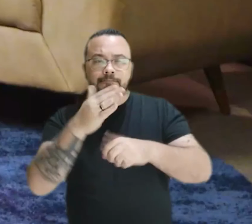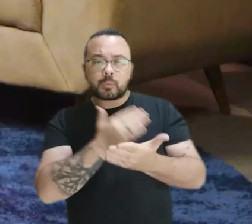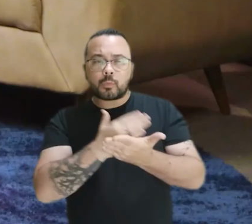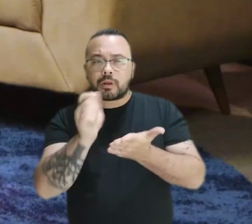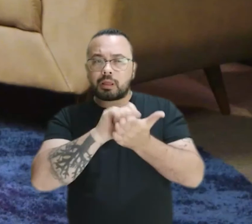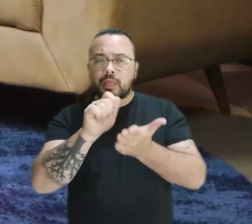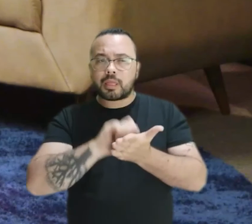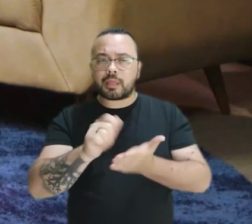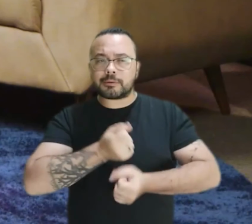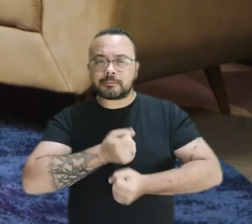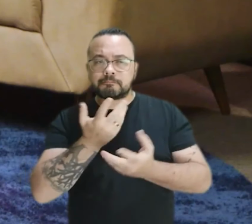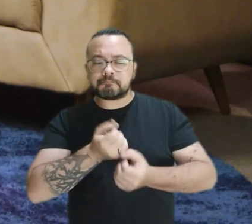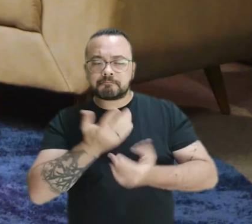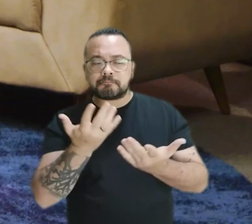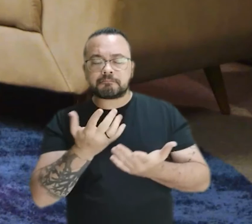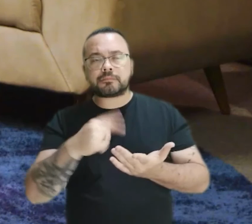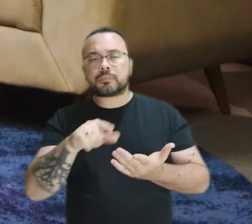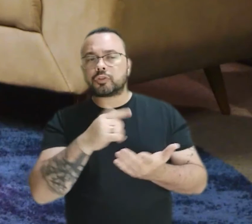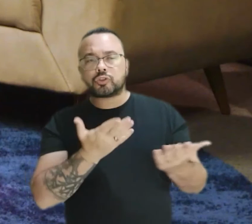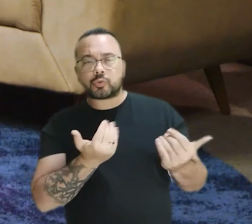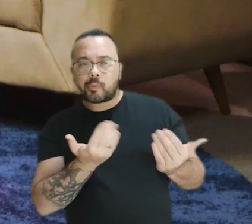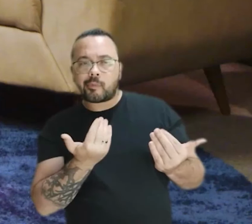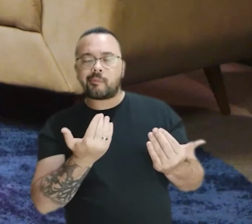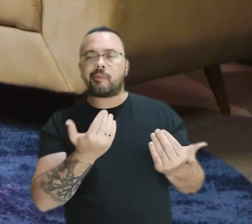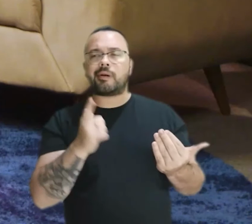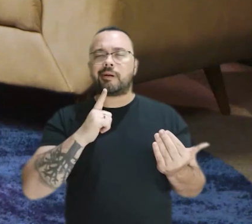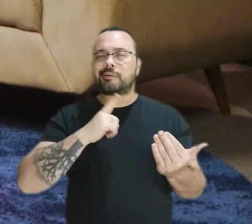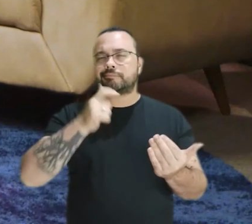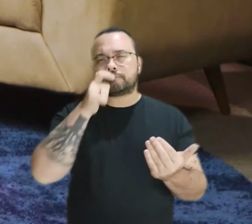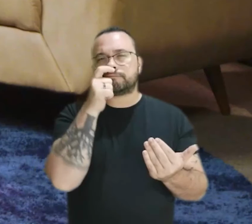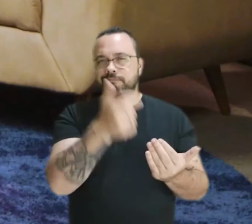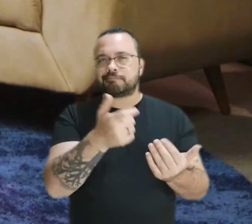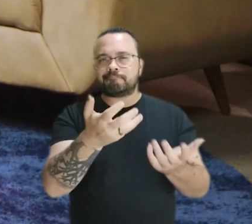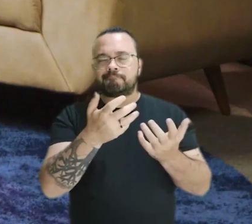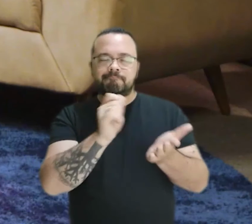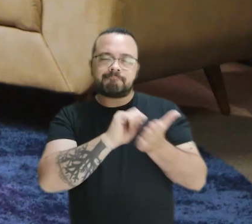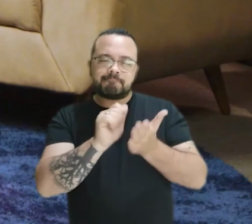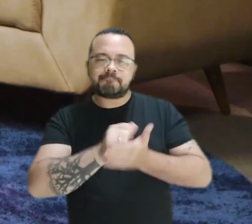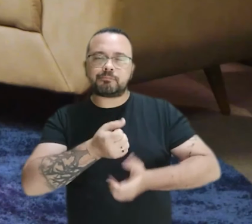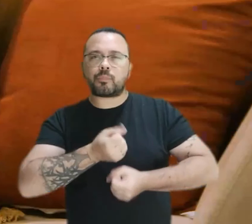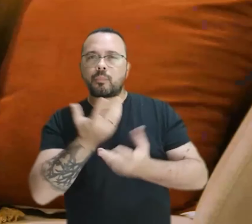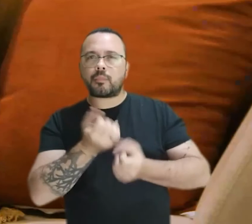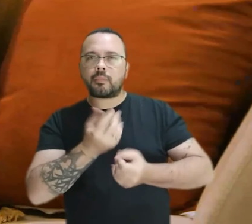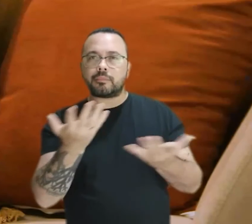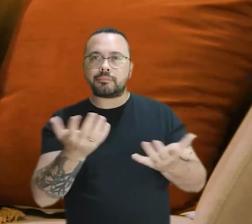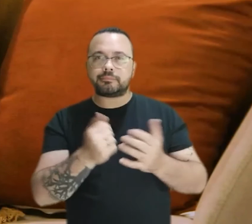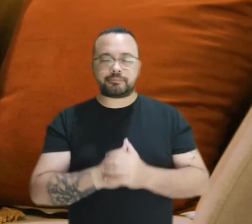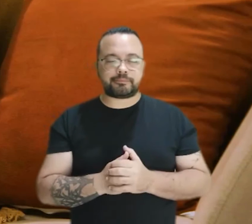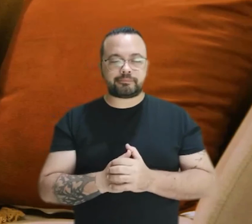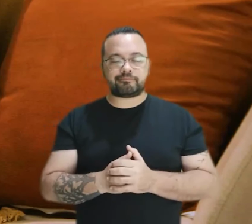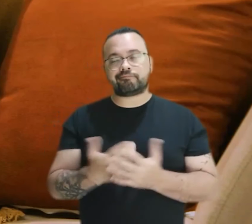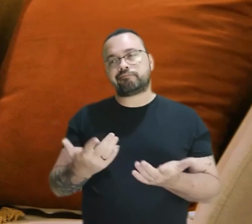assim, pra um jovem ou pra uma jovem que tem o desejo de escrever poesia? Ah, eu acho que persistir